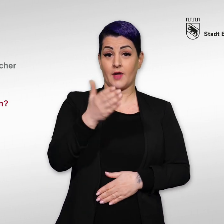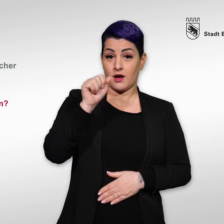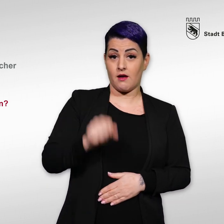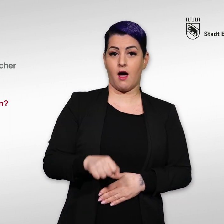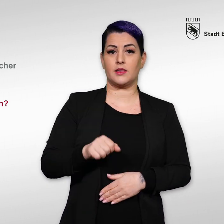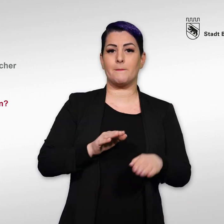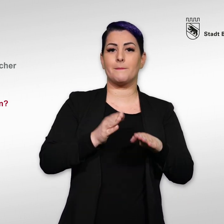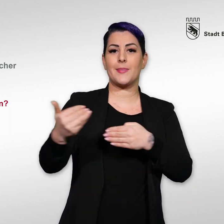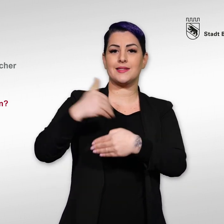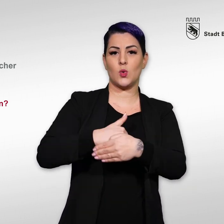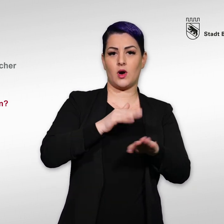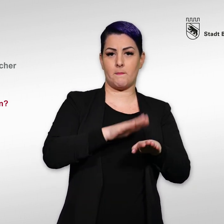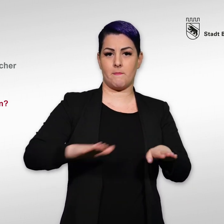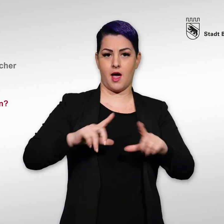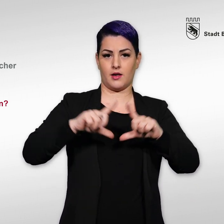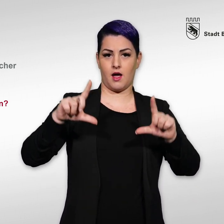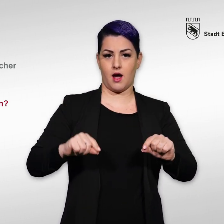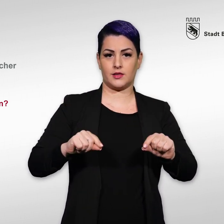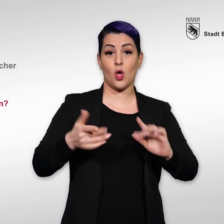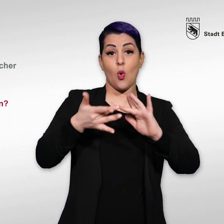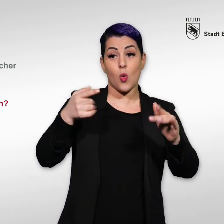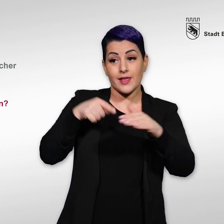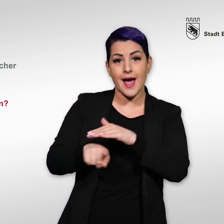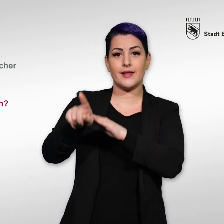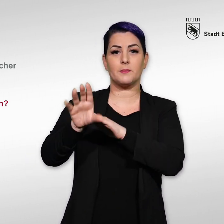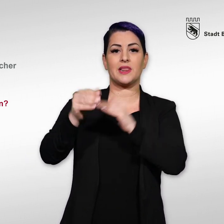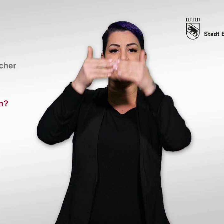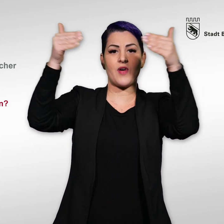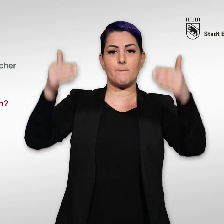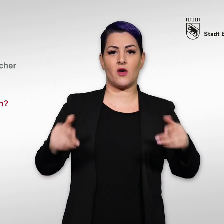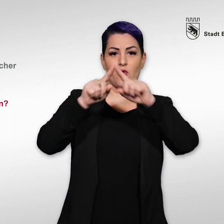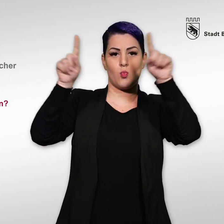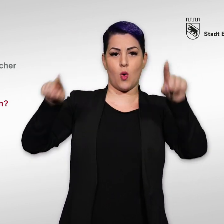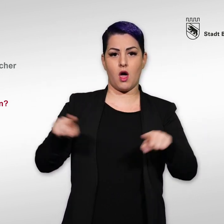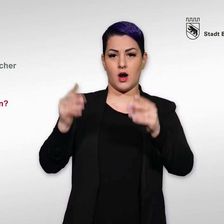Sie können die Besucher-Parkkarte online mit dem Webformular Parkkarte